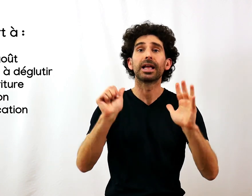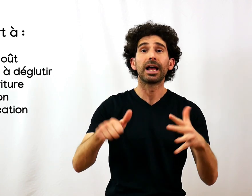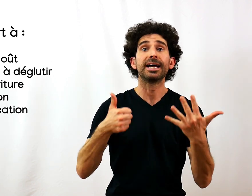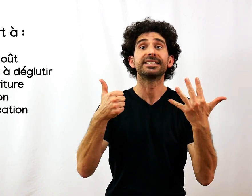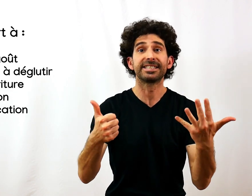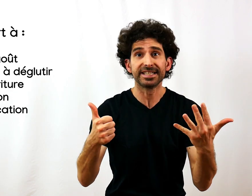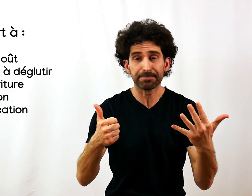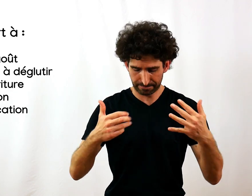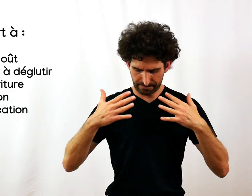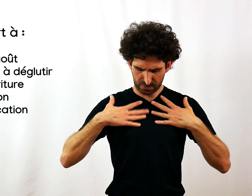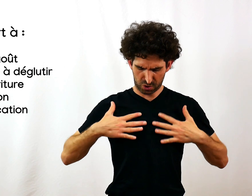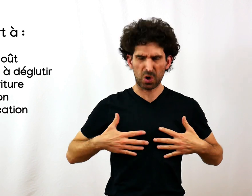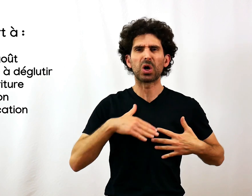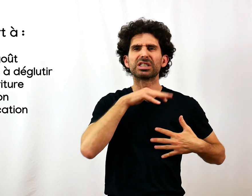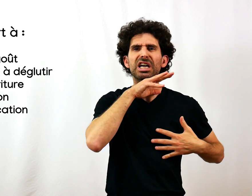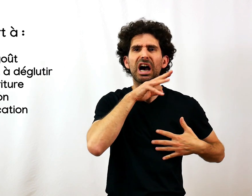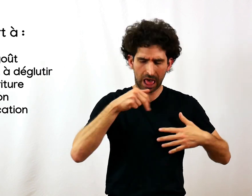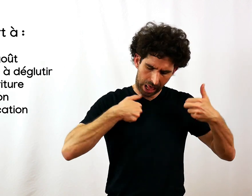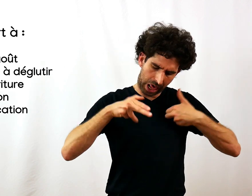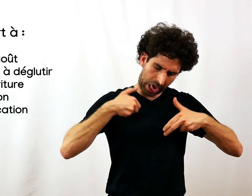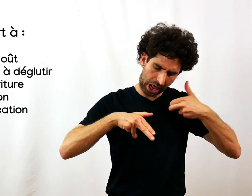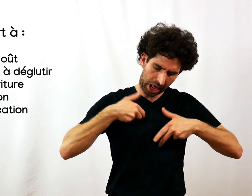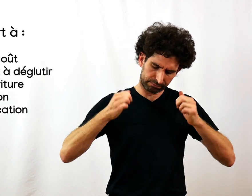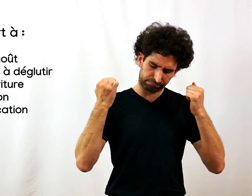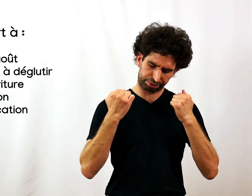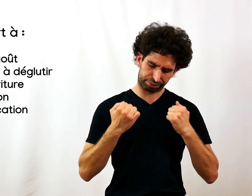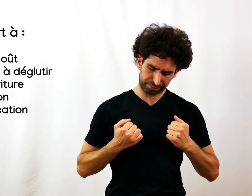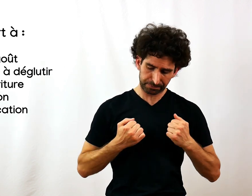Six, pour lécher un corps sale et le nettoyer.